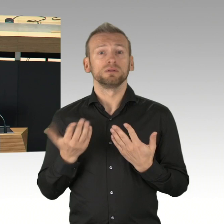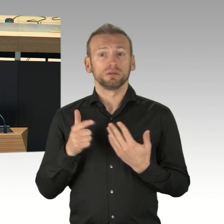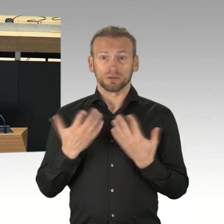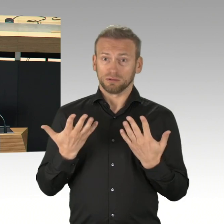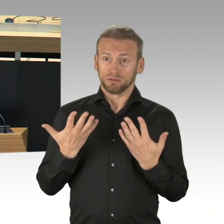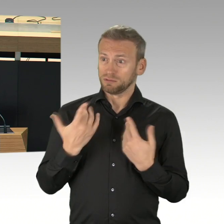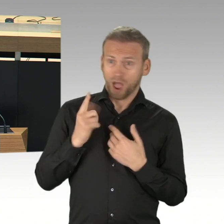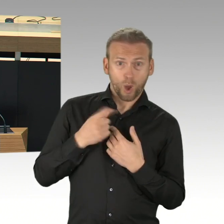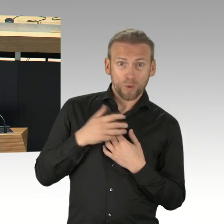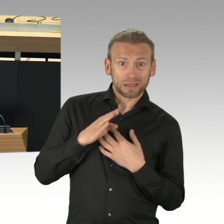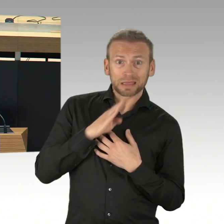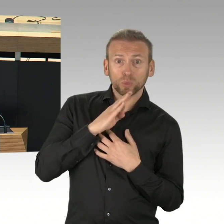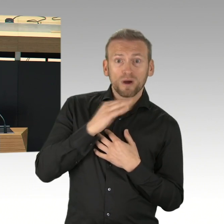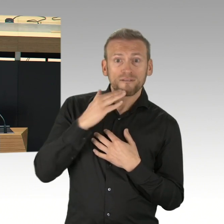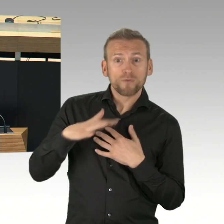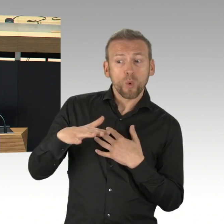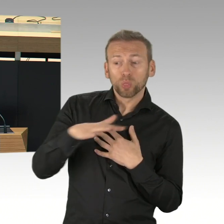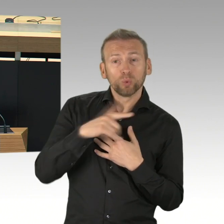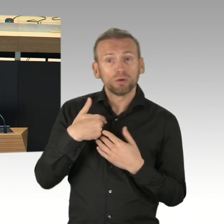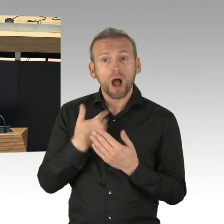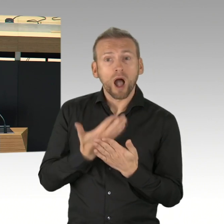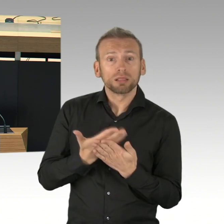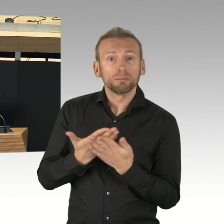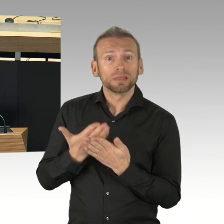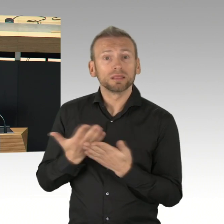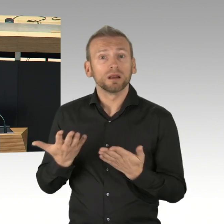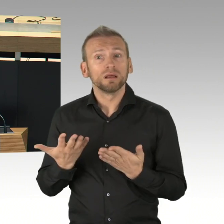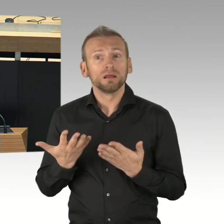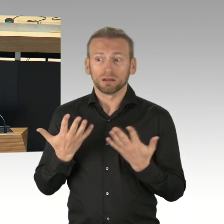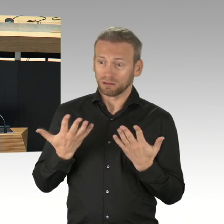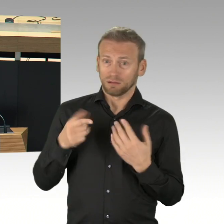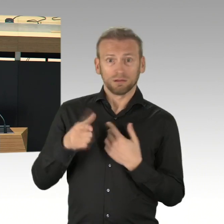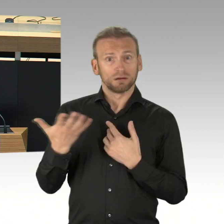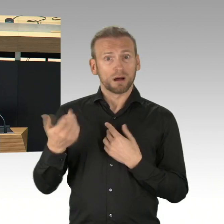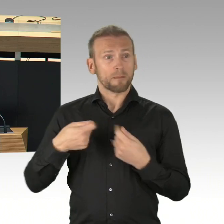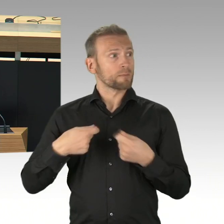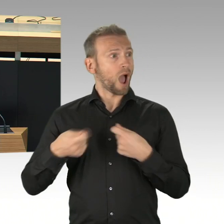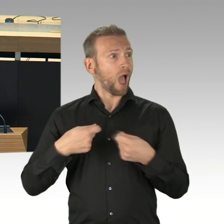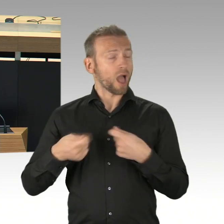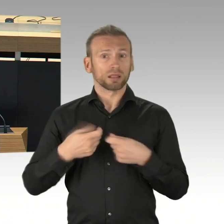Sie haben absolut nicht die Absicht, dort zu bauen. Das ist der Beweis dafür. (Zwischenrufe)